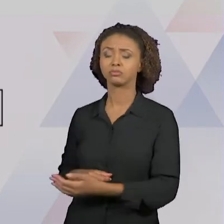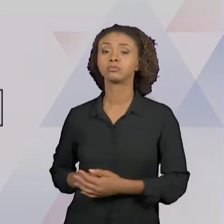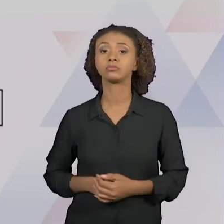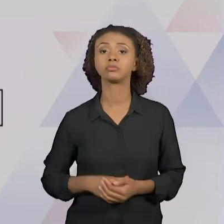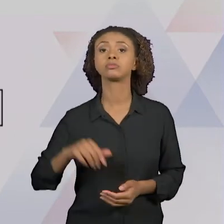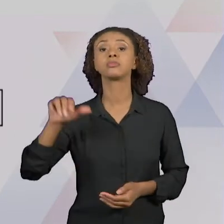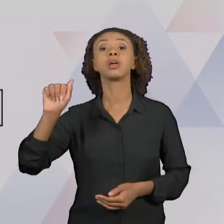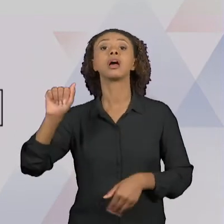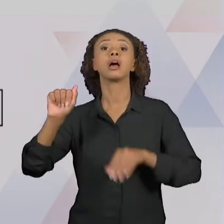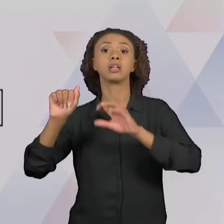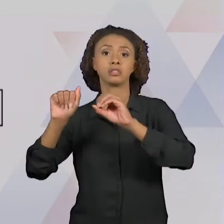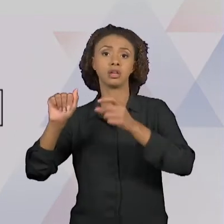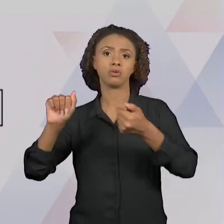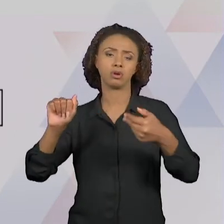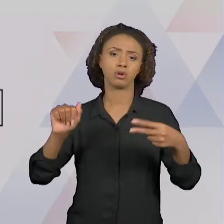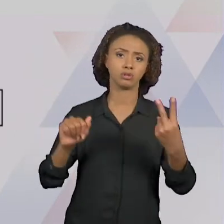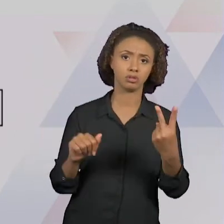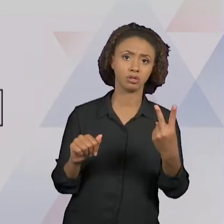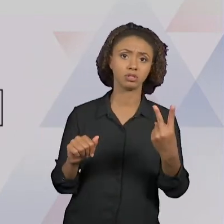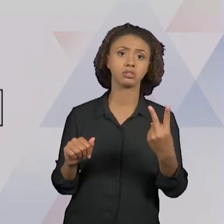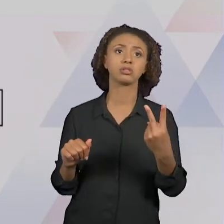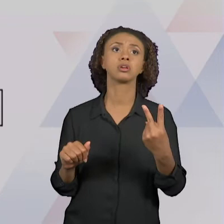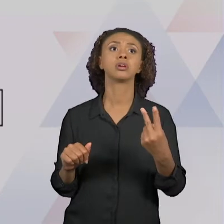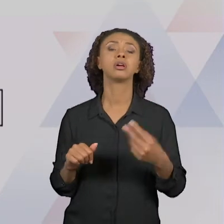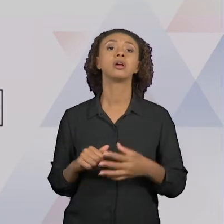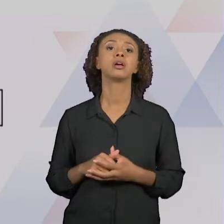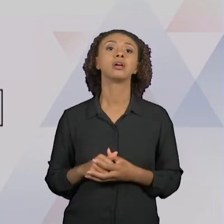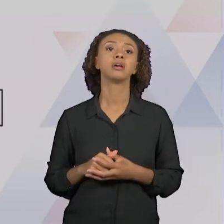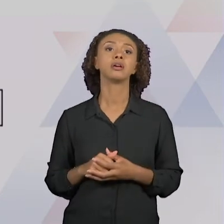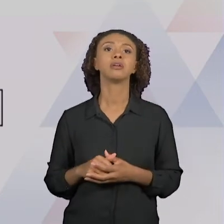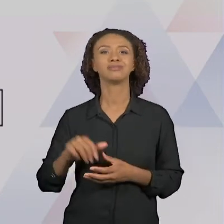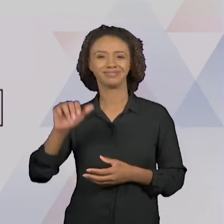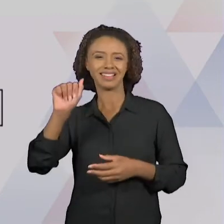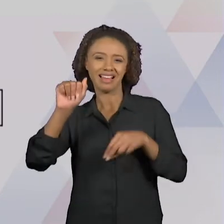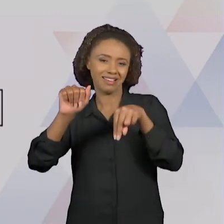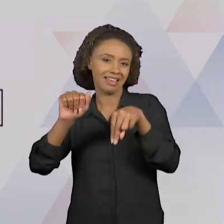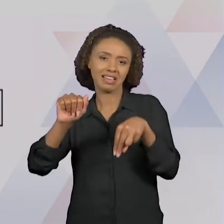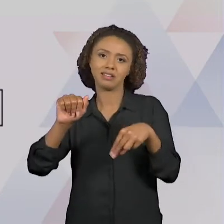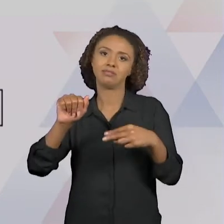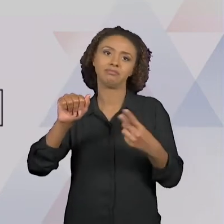O "AN", "A ZERO" VALE DOIS, O "AN" VALE ZERO.